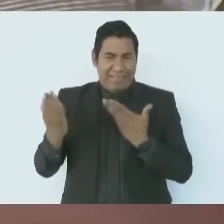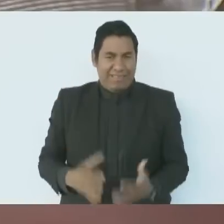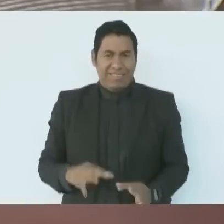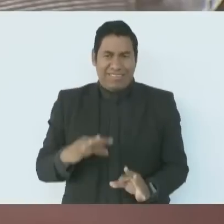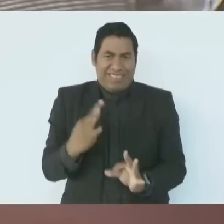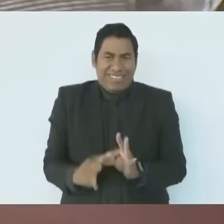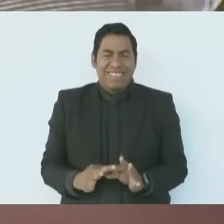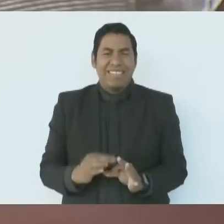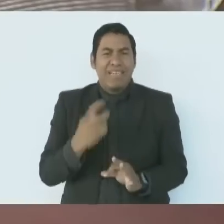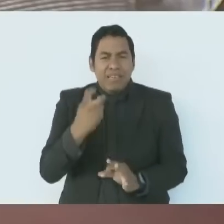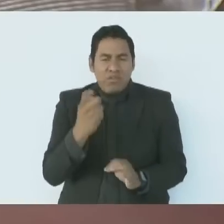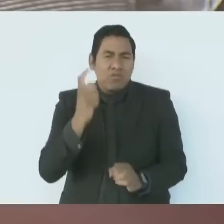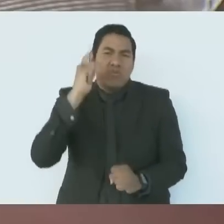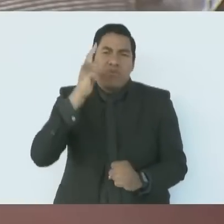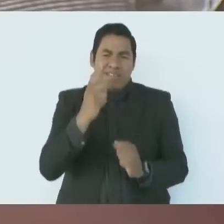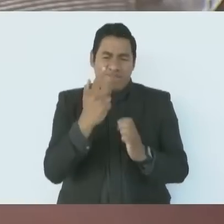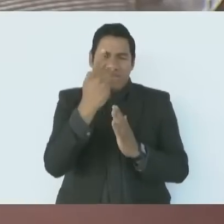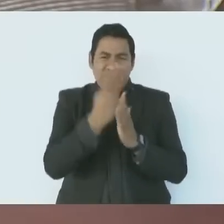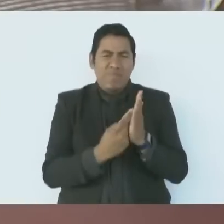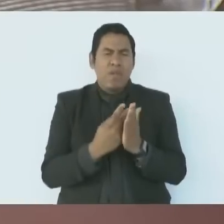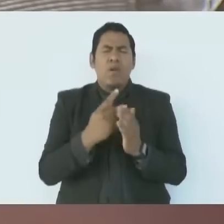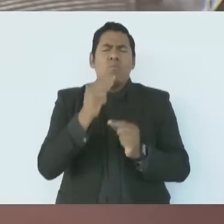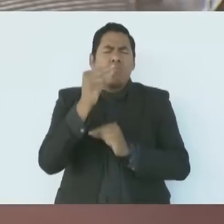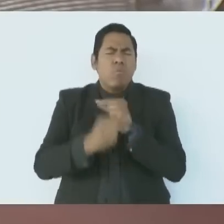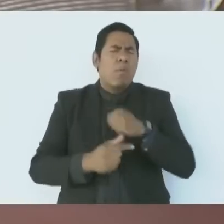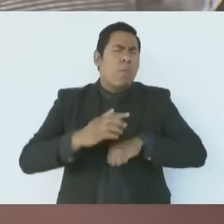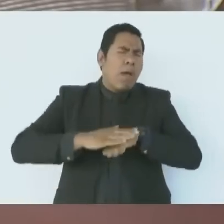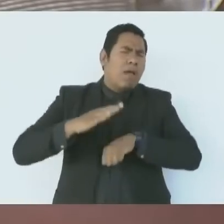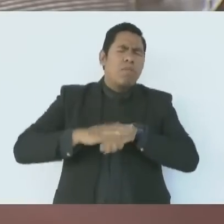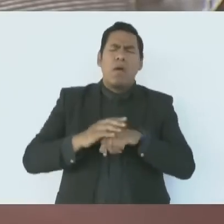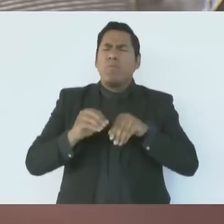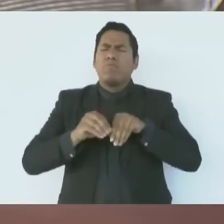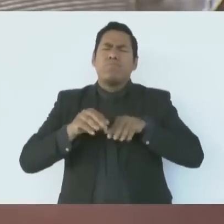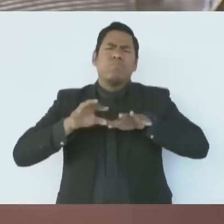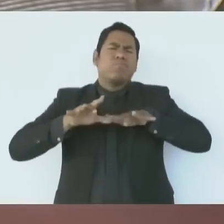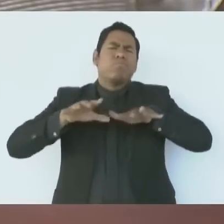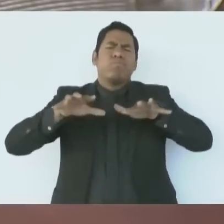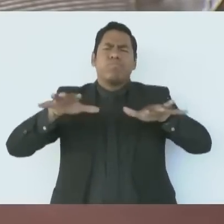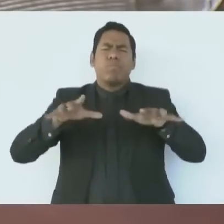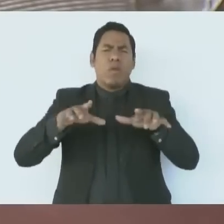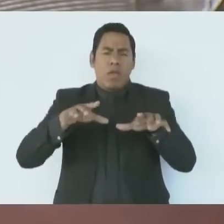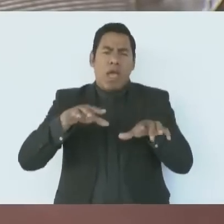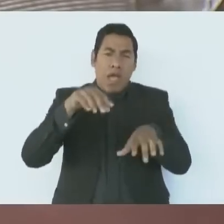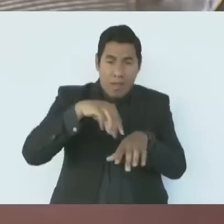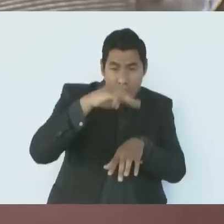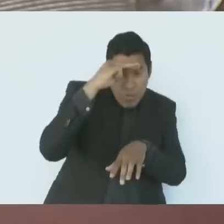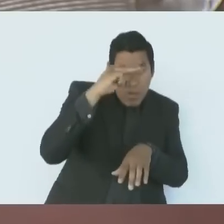se va va a ir creciendo y se va ir se va a ir aumentando en otras ciudades que como ustedes